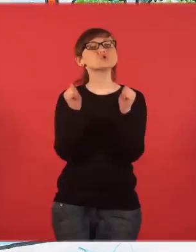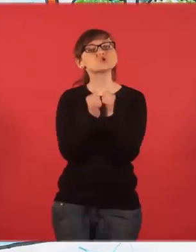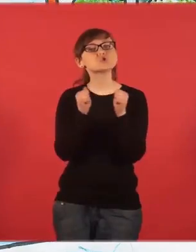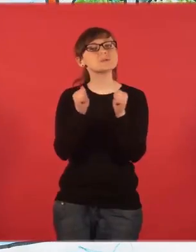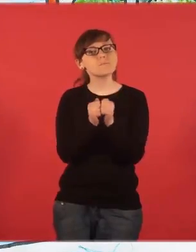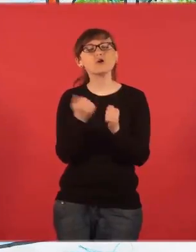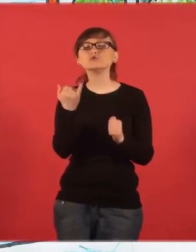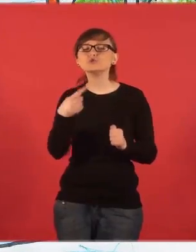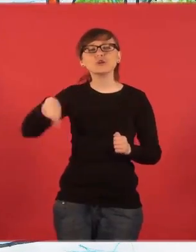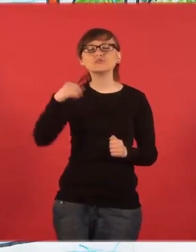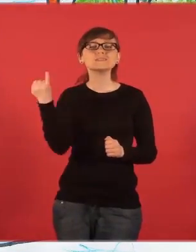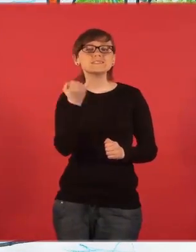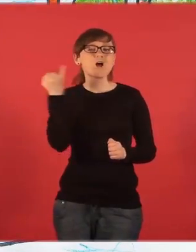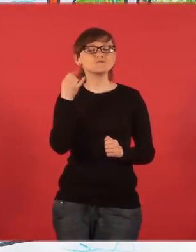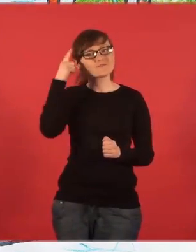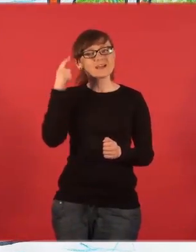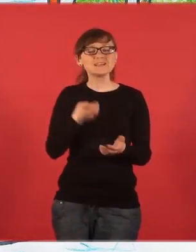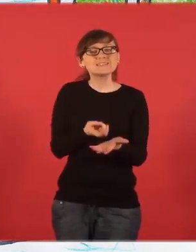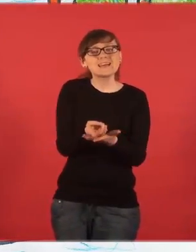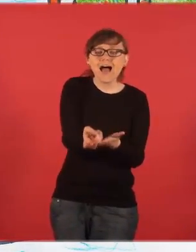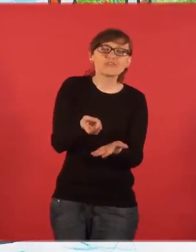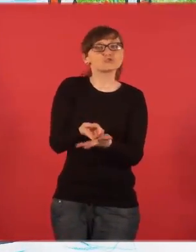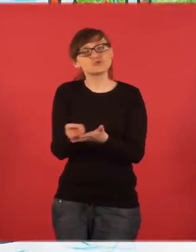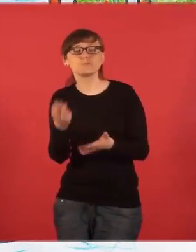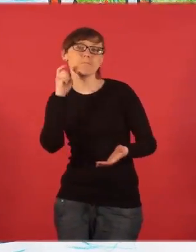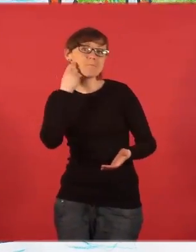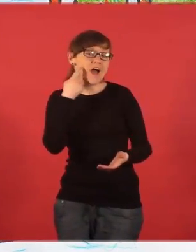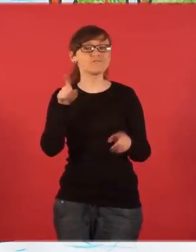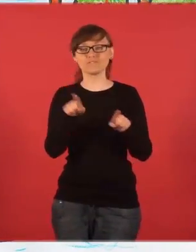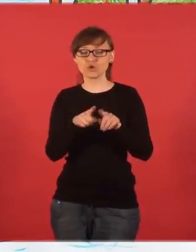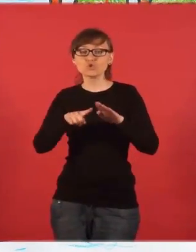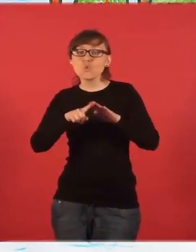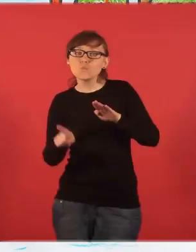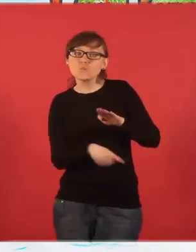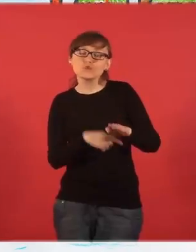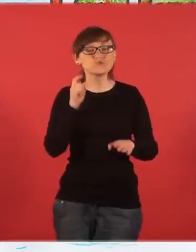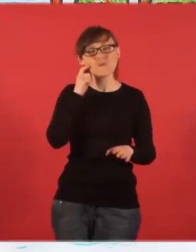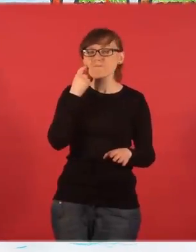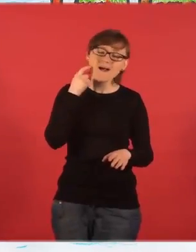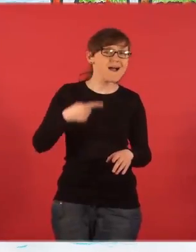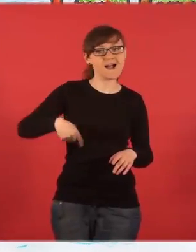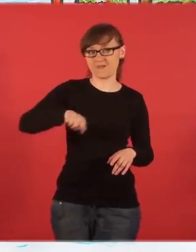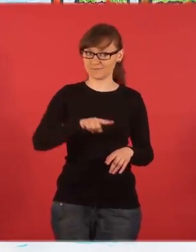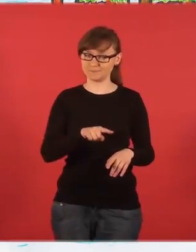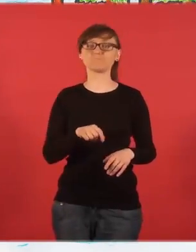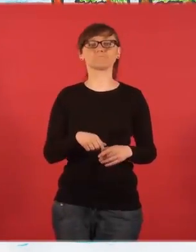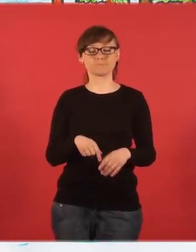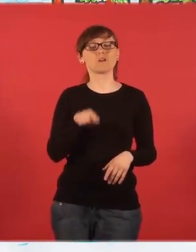W zimie dzieci zjeżdżają na sankach i jeżdżą na łyżwach kiedy pobliskie jezioro jest zamarznięte.